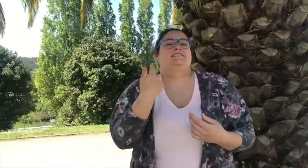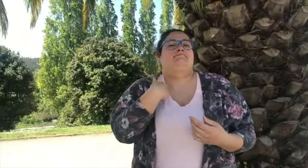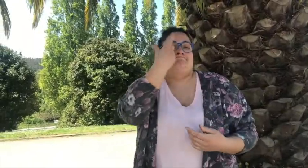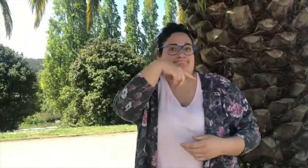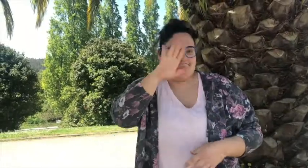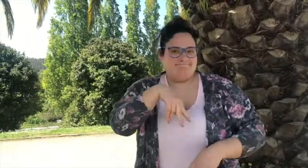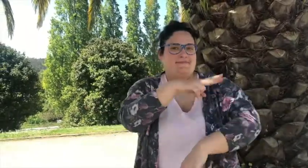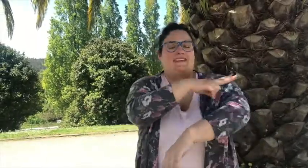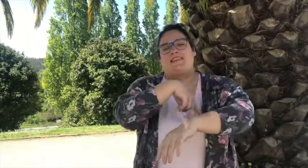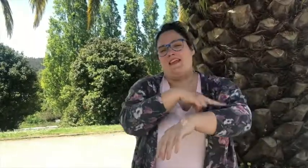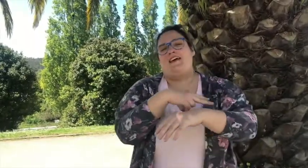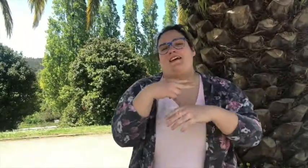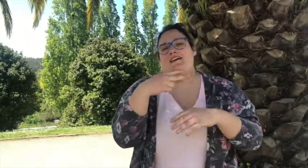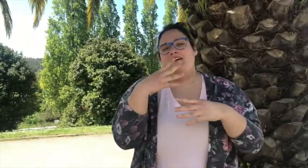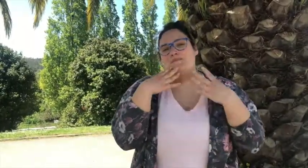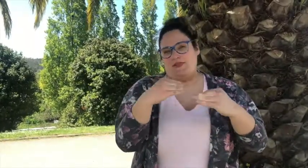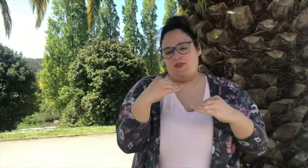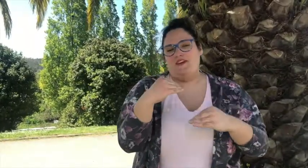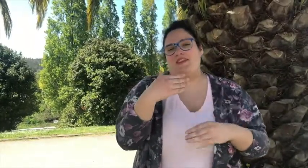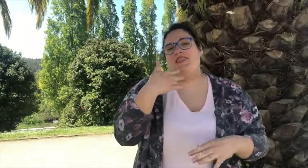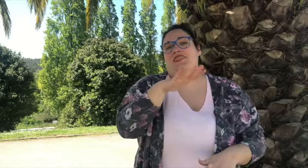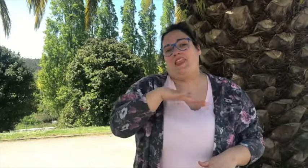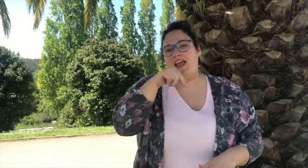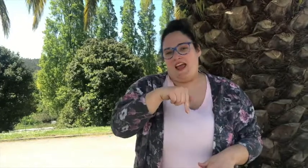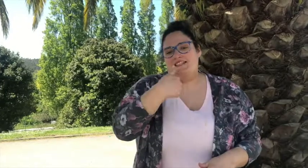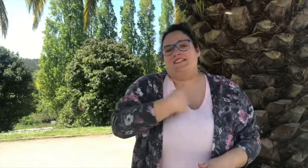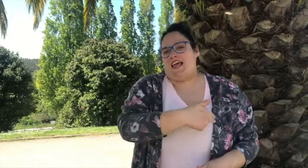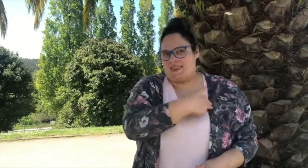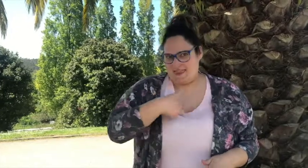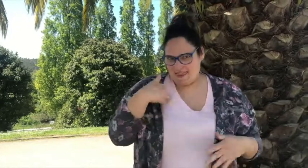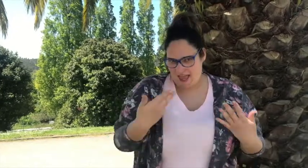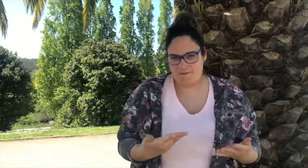Soy delegada de juventud de la Asociación de Personas Sordas de Santiago,